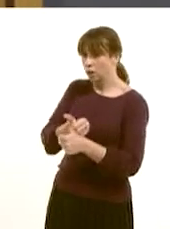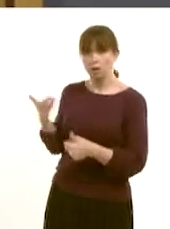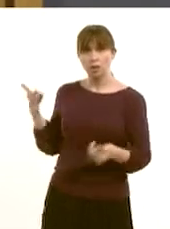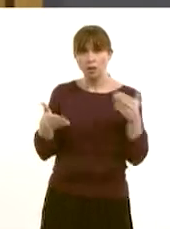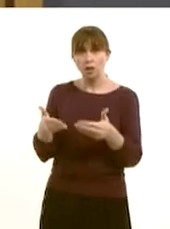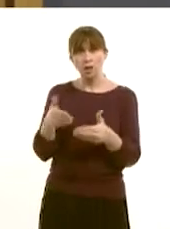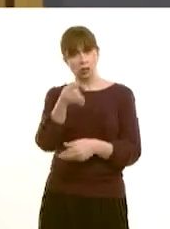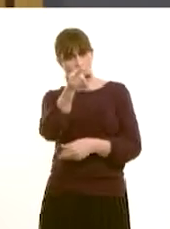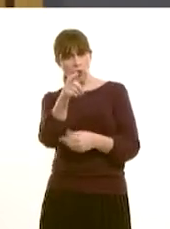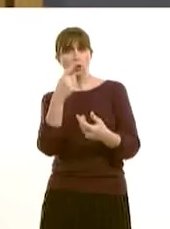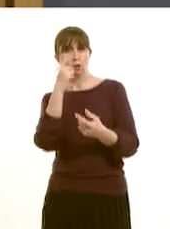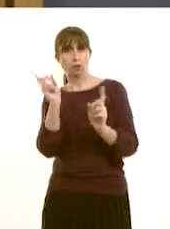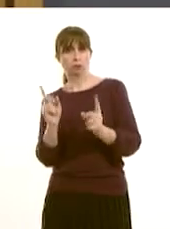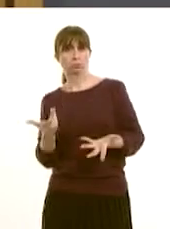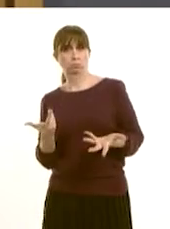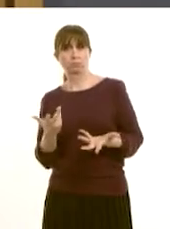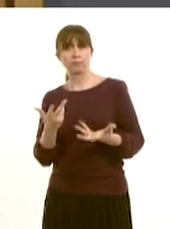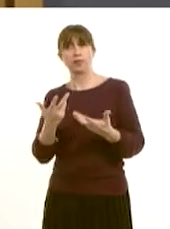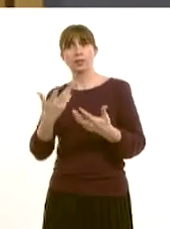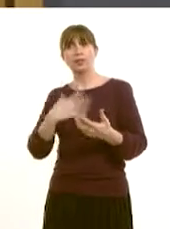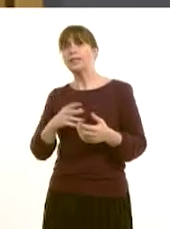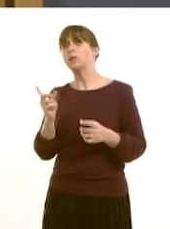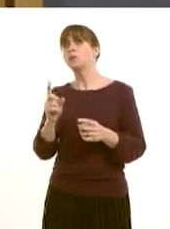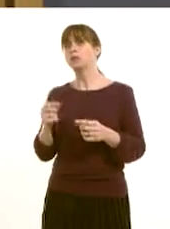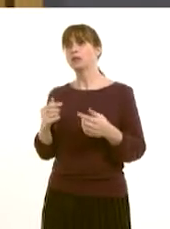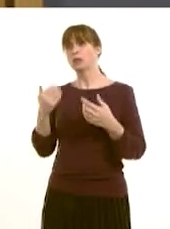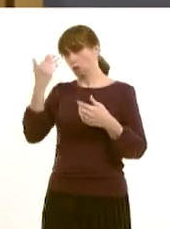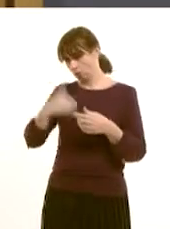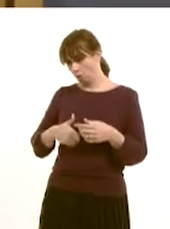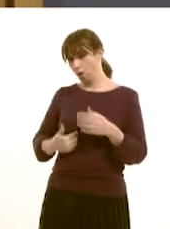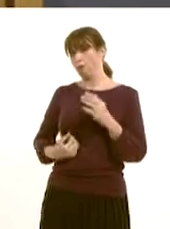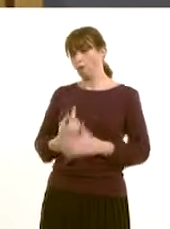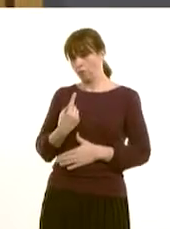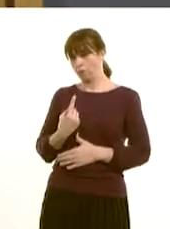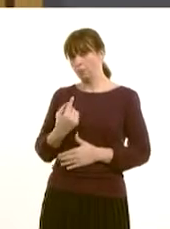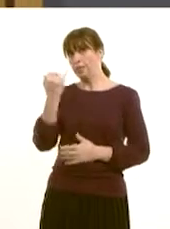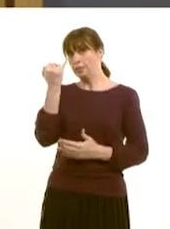na sydd gennym ar hyn o bryd ynglyn ‚ír ffordd y mae pobl yn delio gyda sgil-effeithiau strÙc?